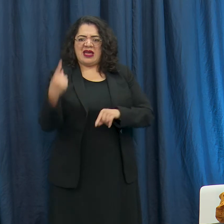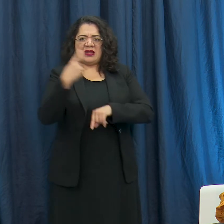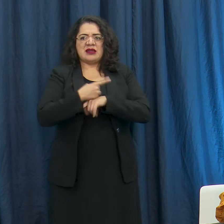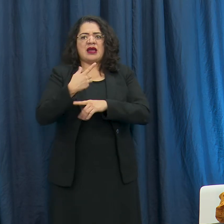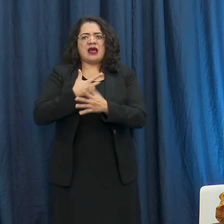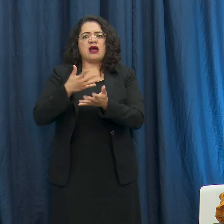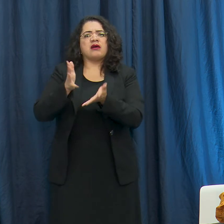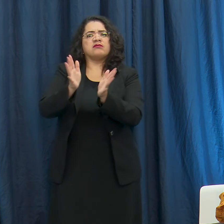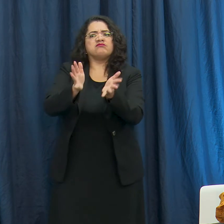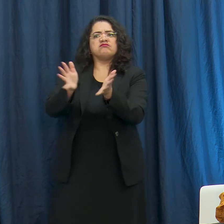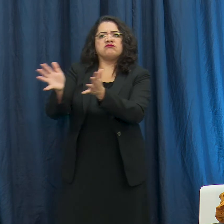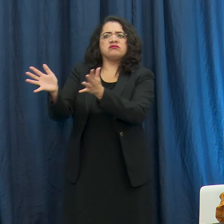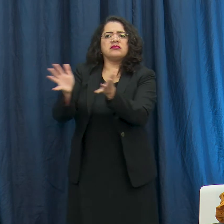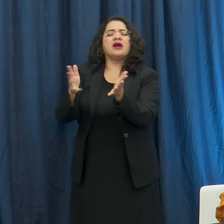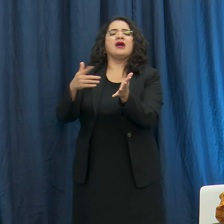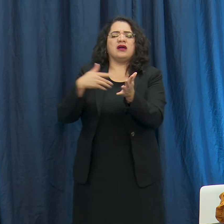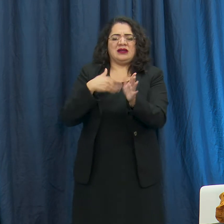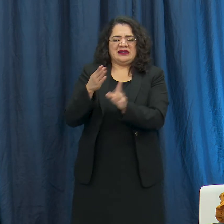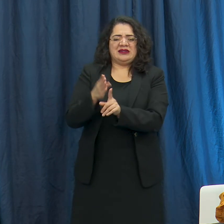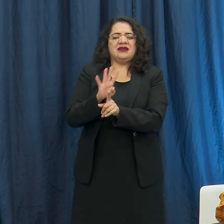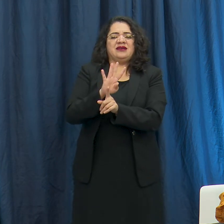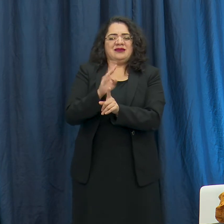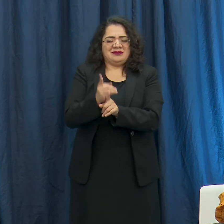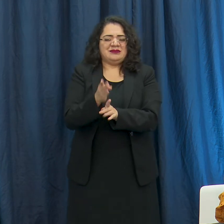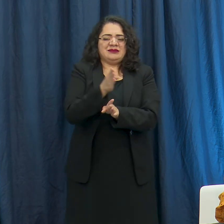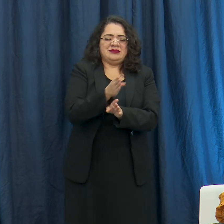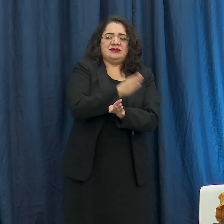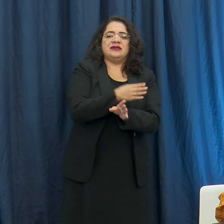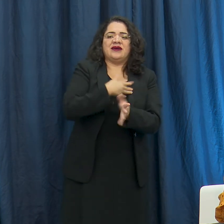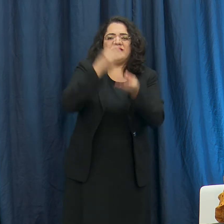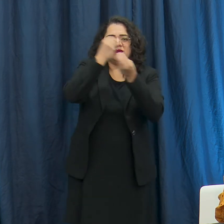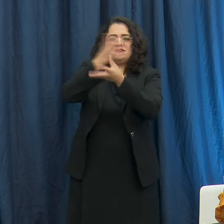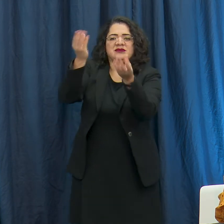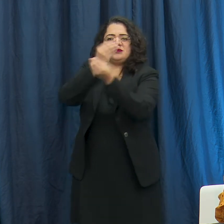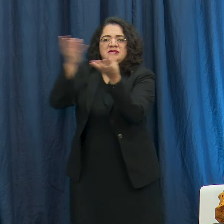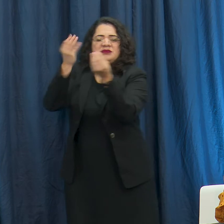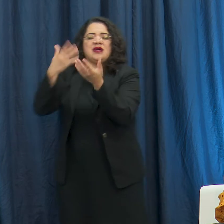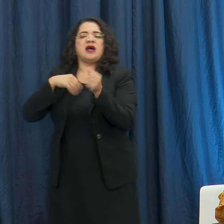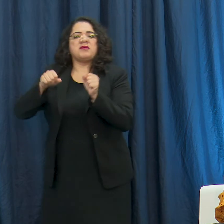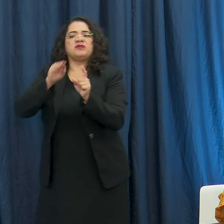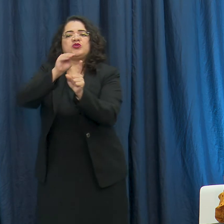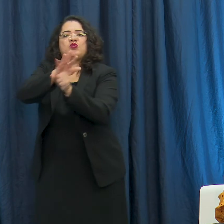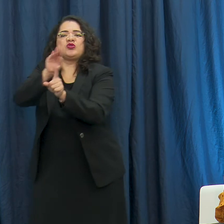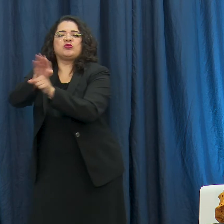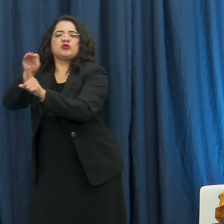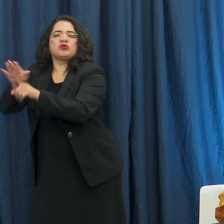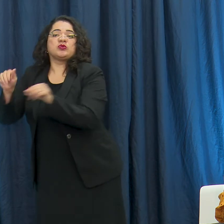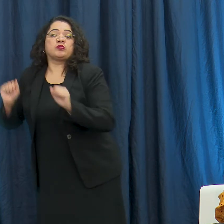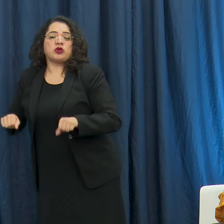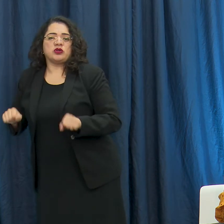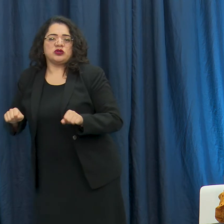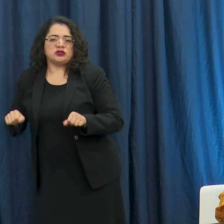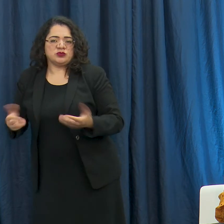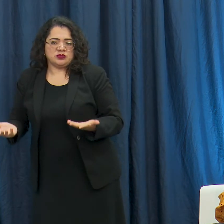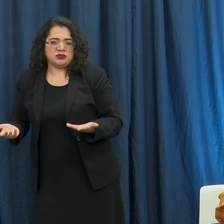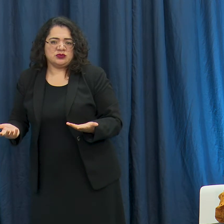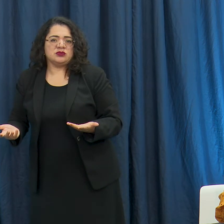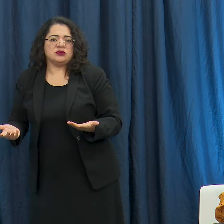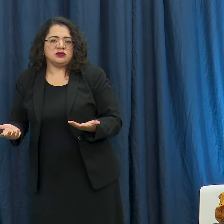Tomas singin lose owed America mentos recuerda klas lamento significa separar